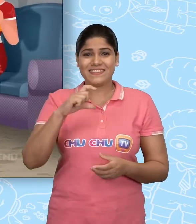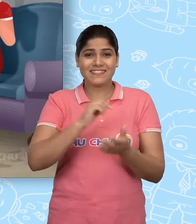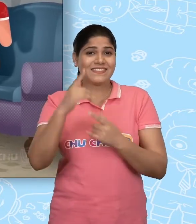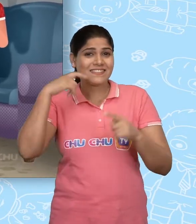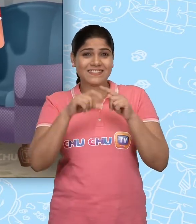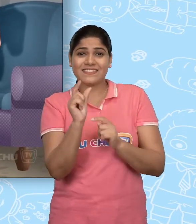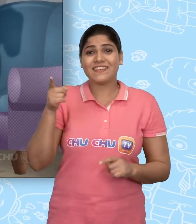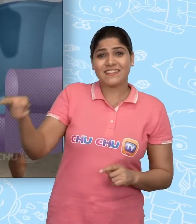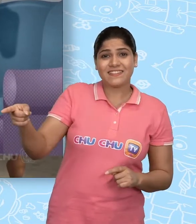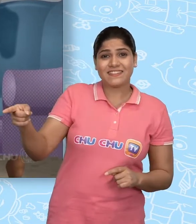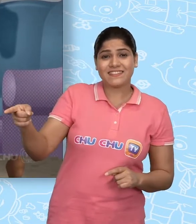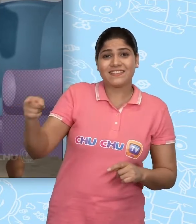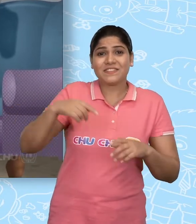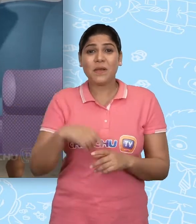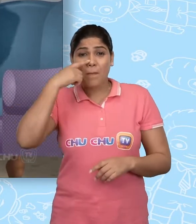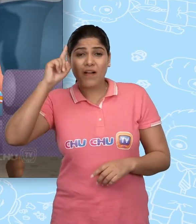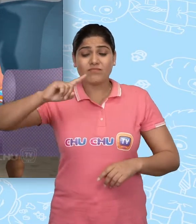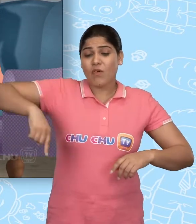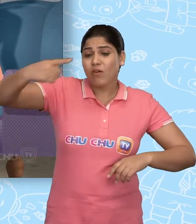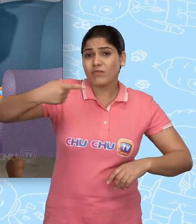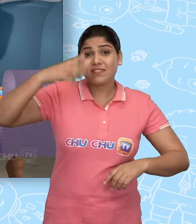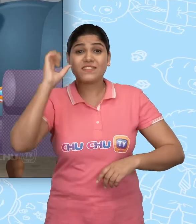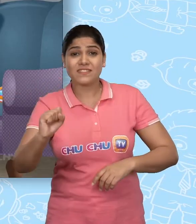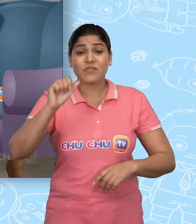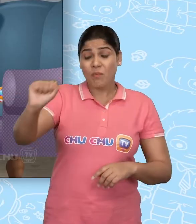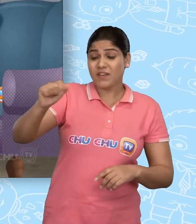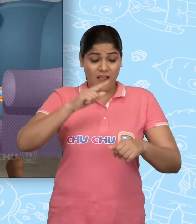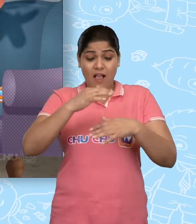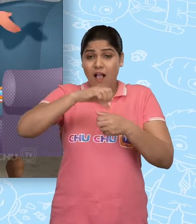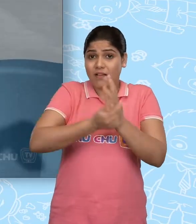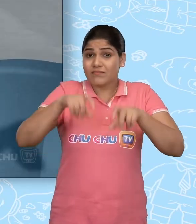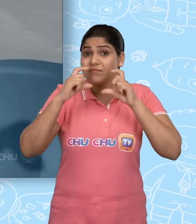Chiku की माँ उसे हमेंशा याद दिलातीं कि वो अपने हाथ ध्यान से धोया करे